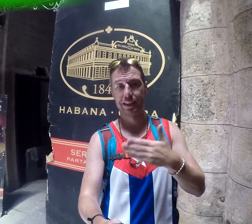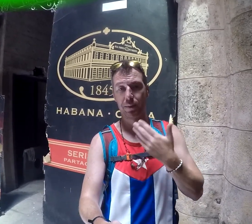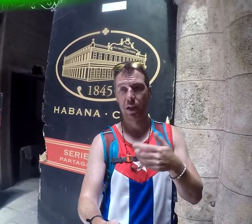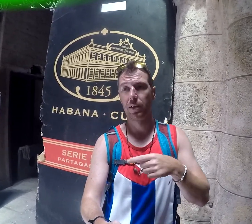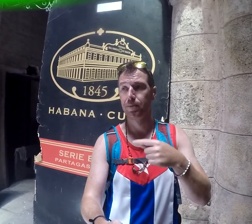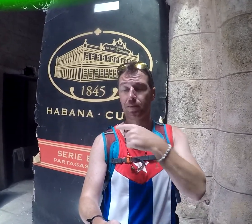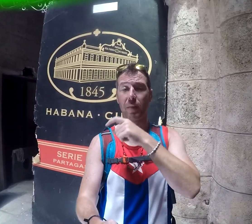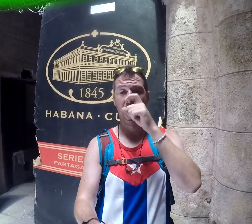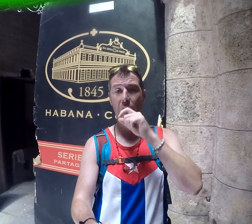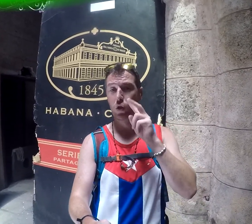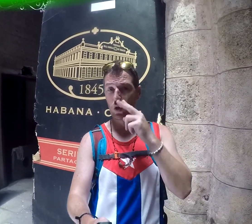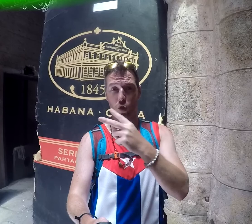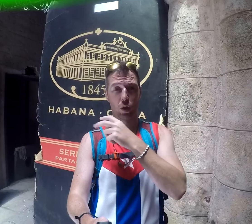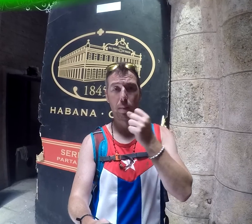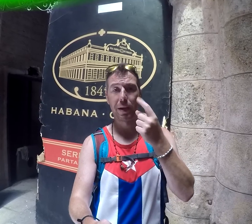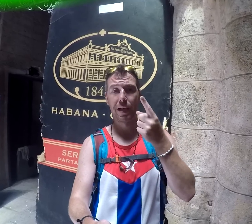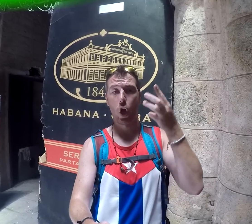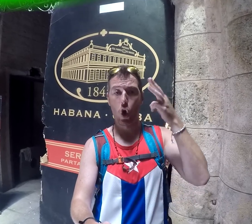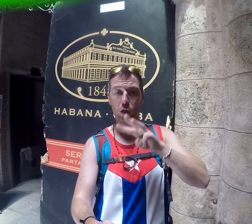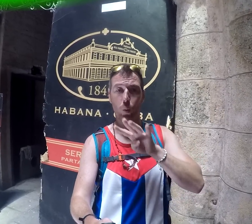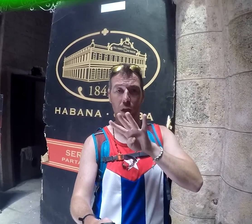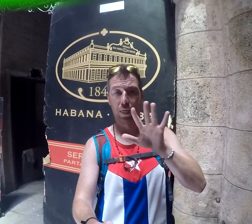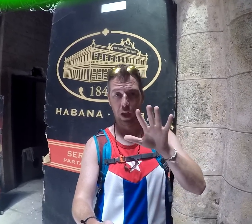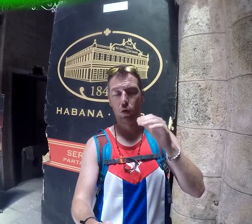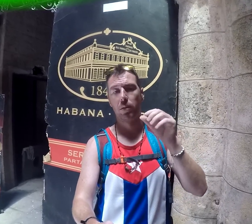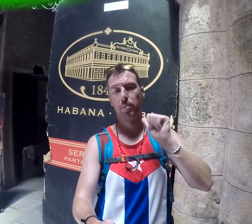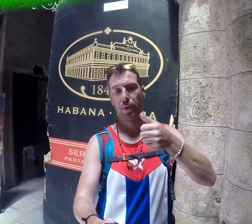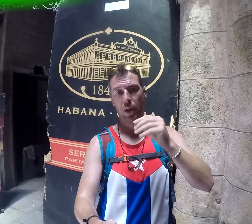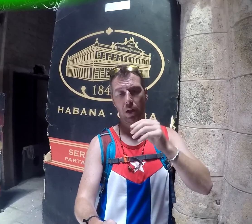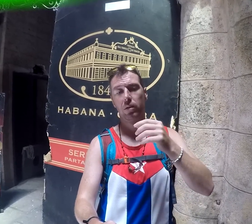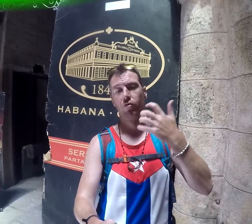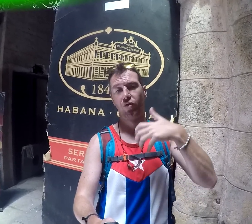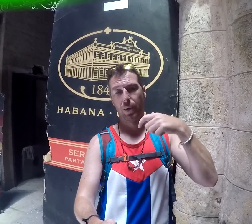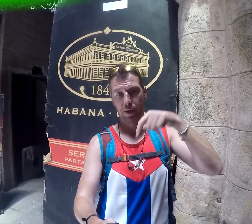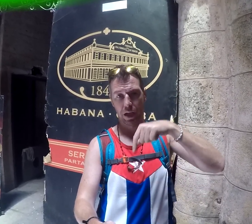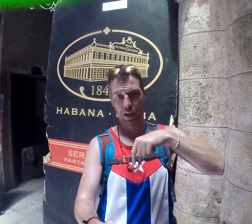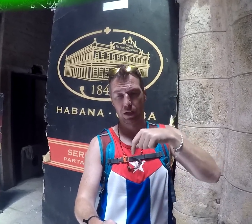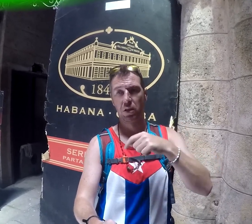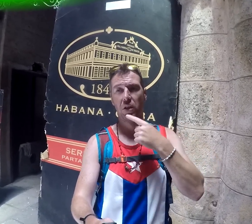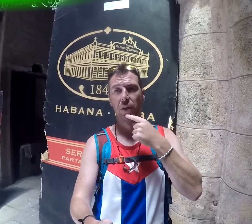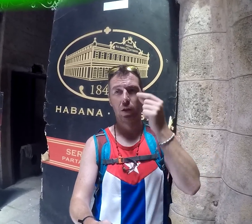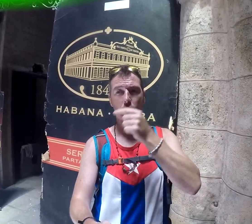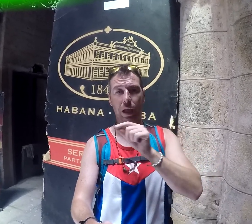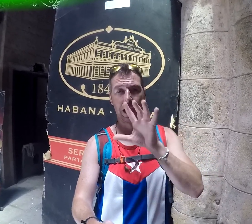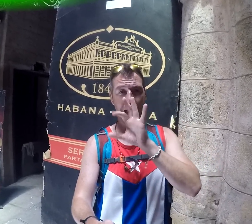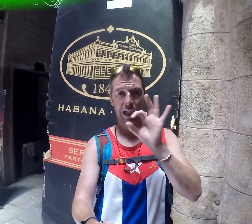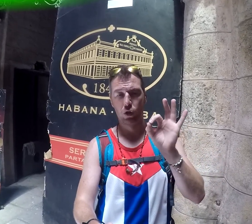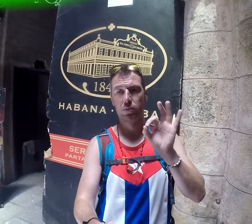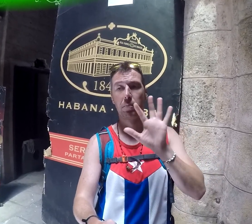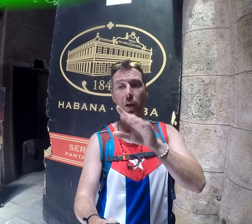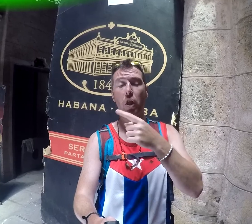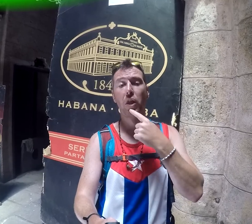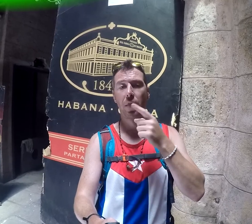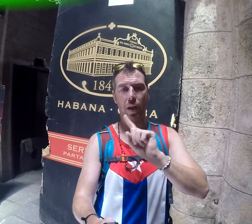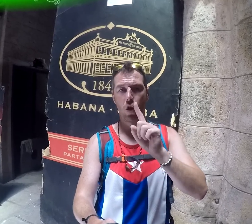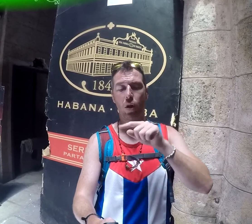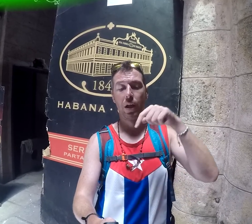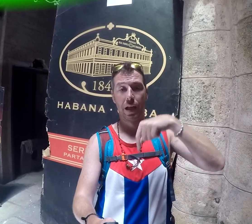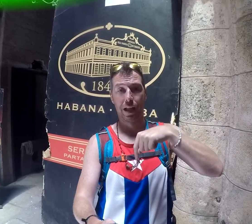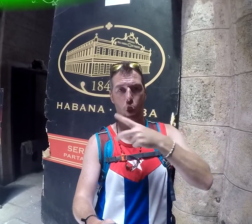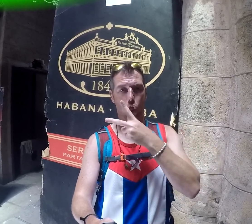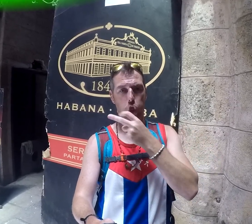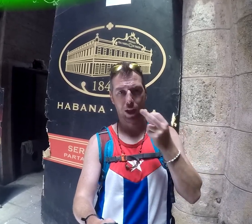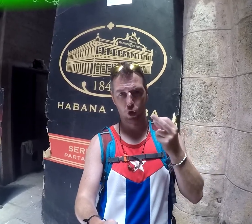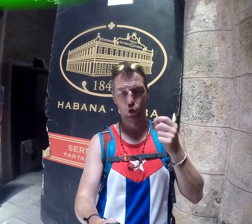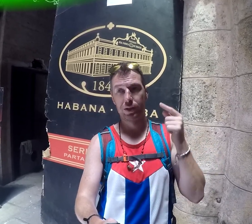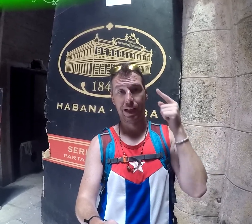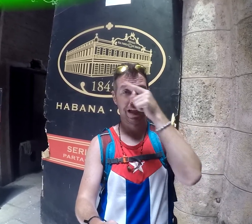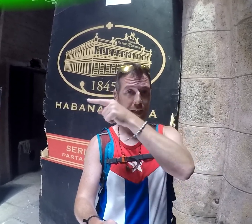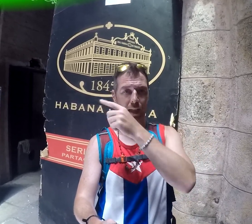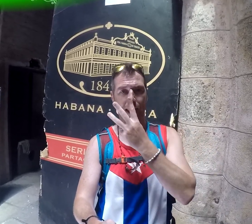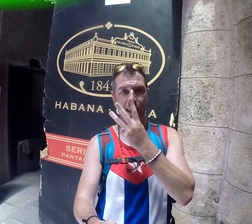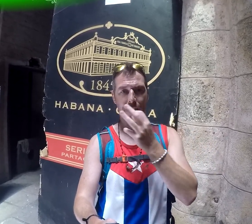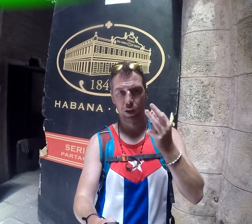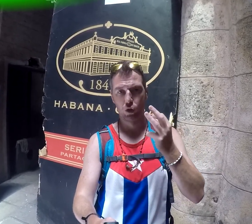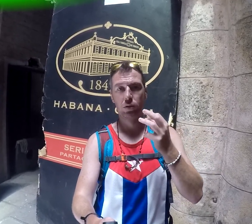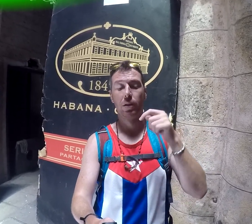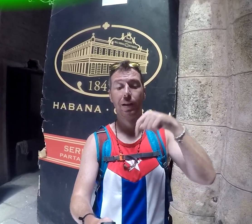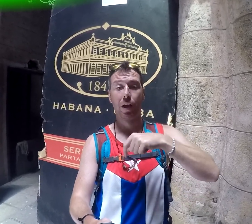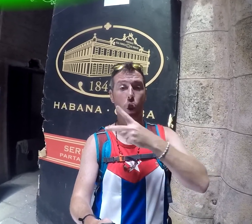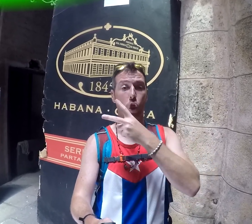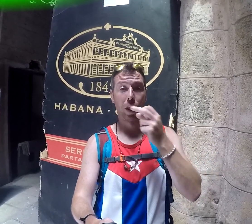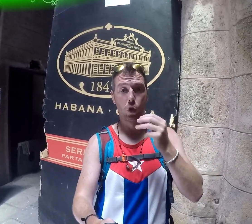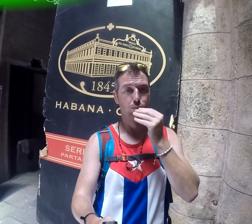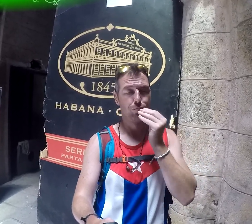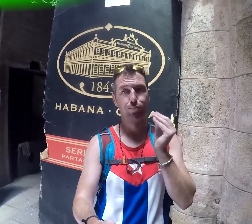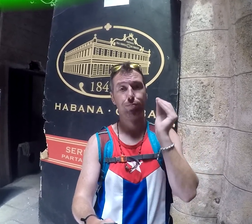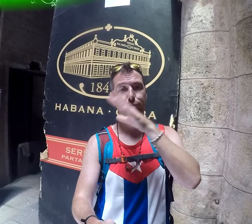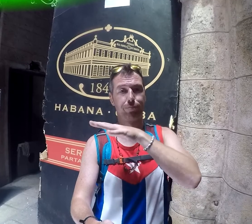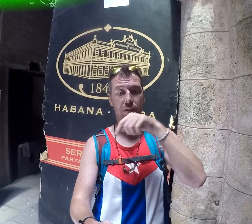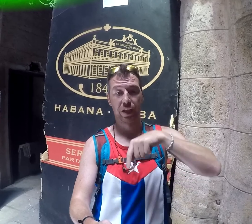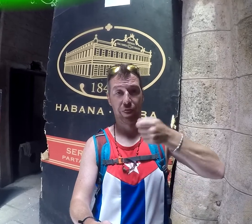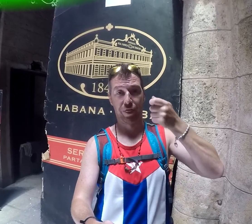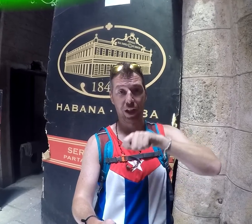... a España, es una lástima. Empezó en el año 1845 y tiene 500 trabajadores, pero aquí solo son 200 y allá son 300